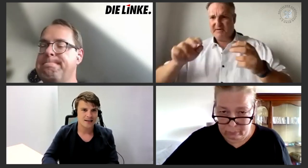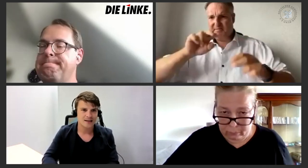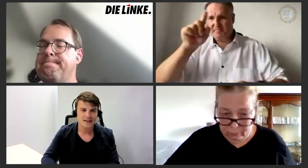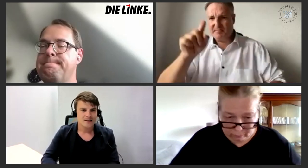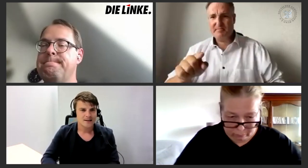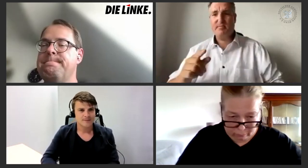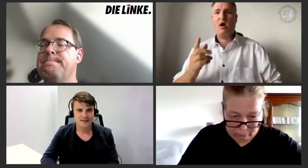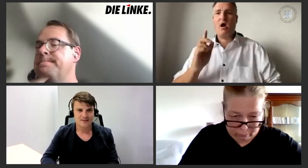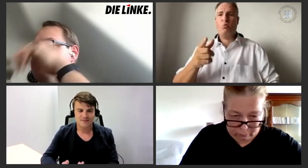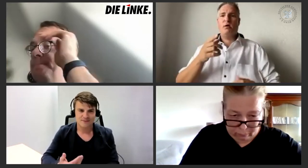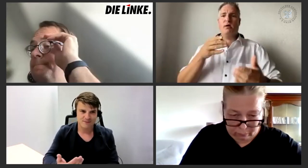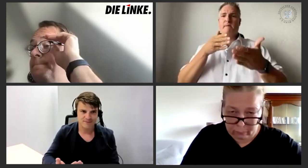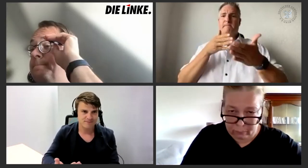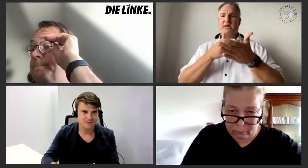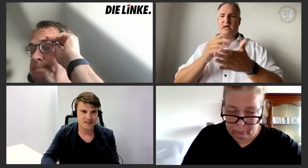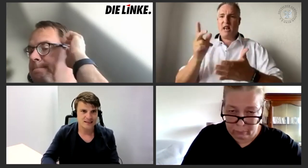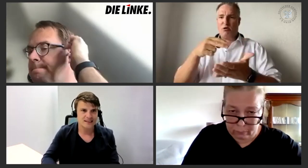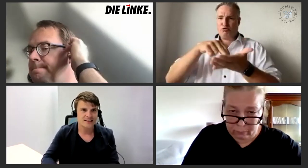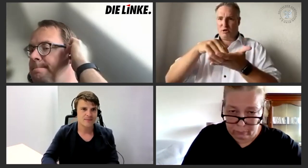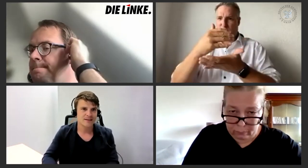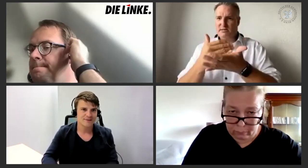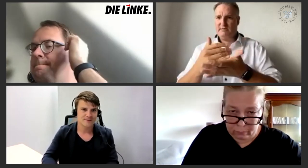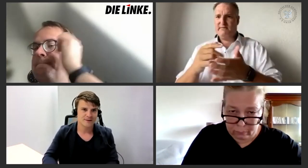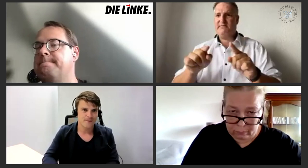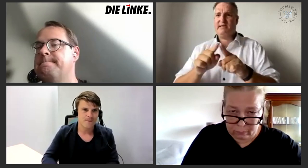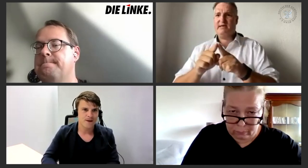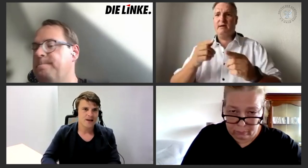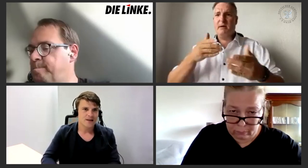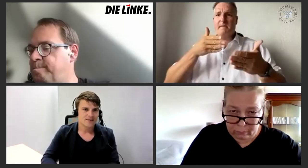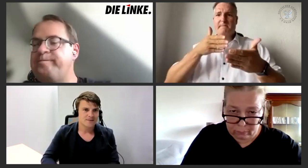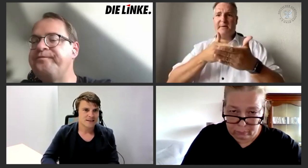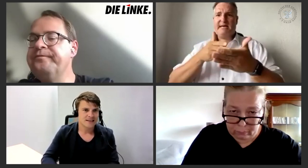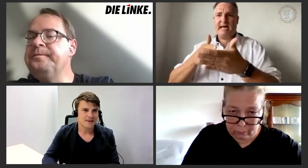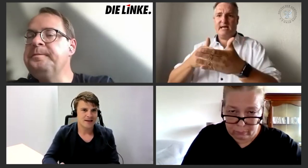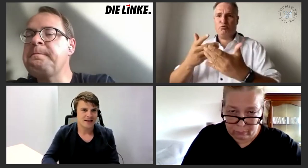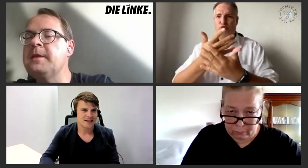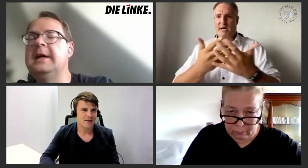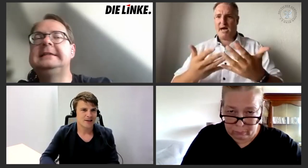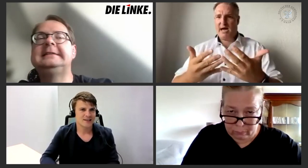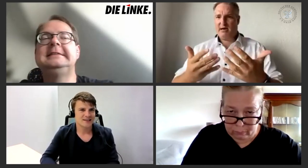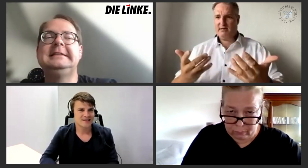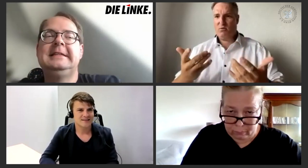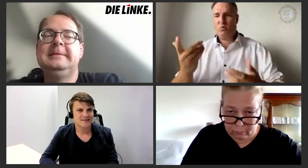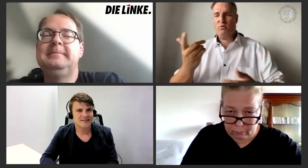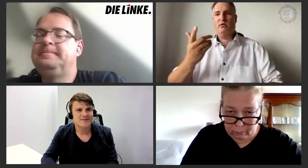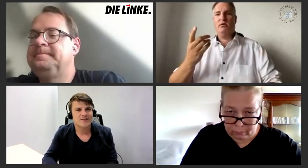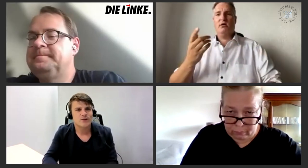eigenständige Sprache, das sehe ich nicht in dem Begriff den ich eben genannt habe.